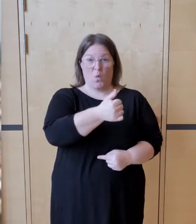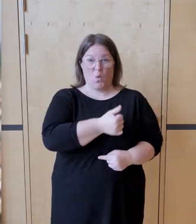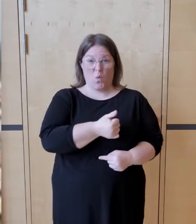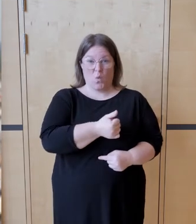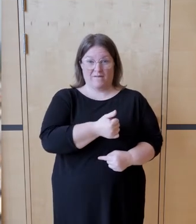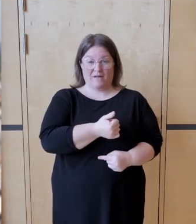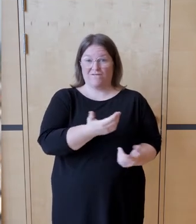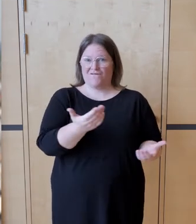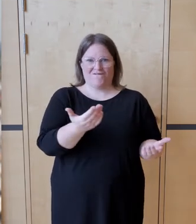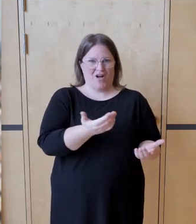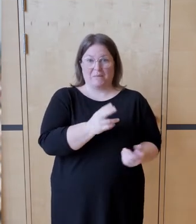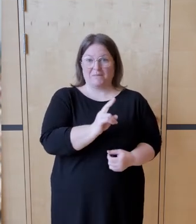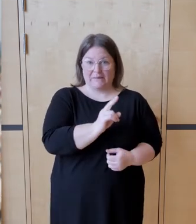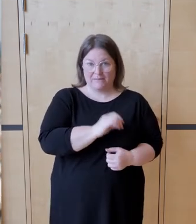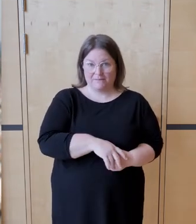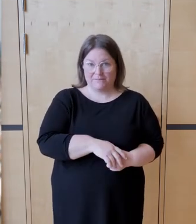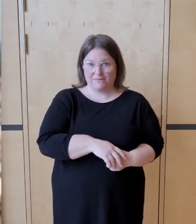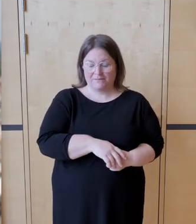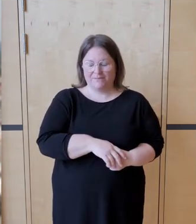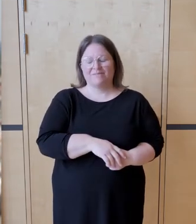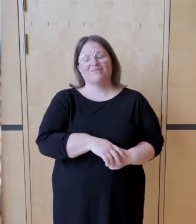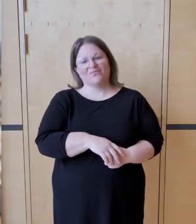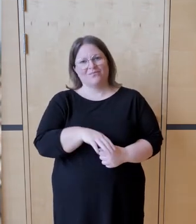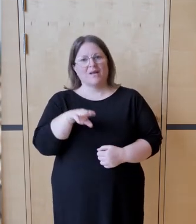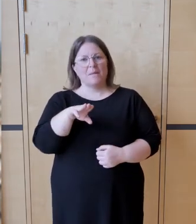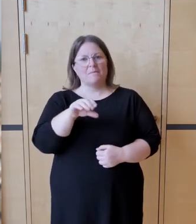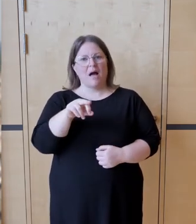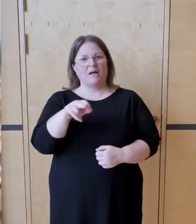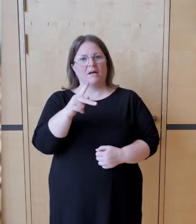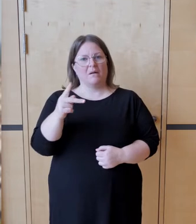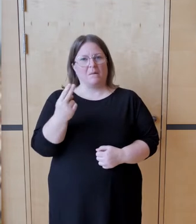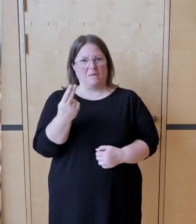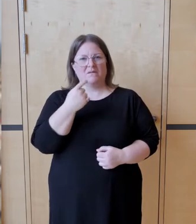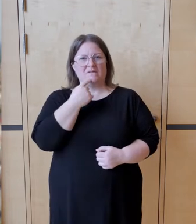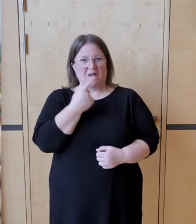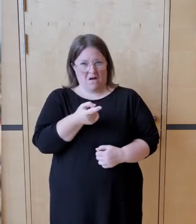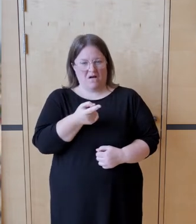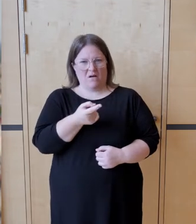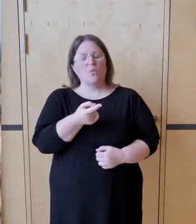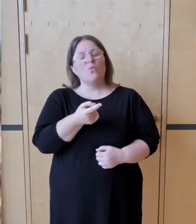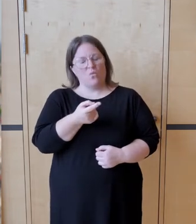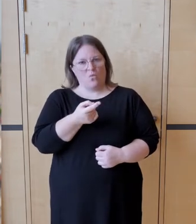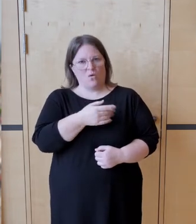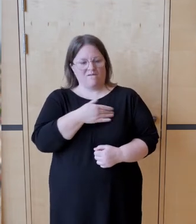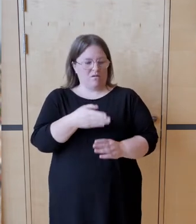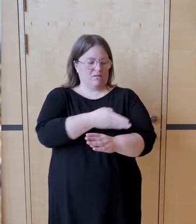Och Precis som har kvar inne på har ju det framkommit när vi haft utredningar via Socialnämnden att